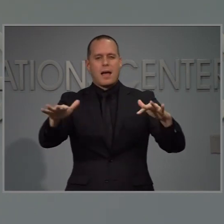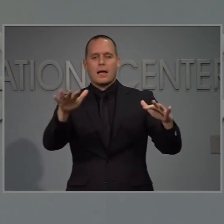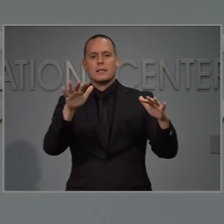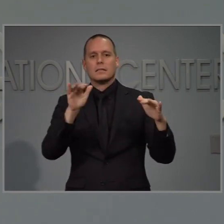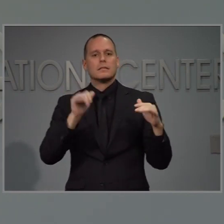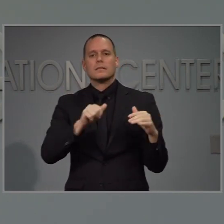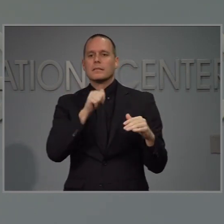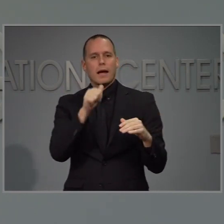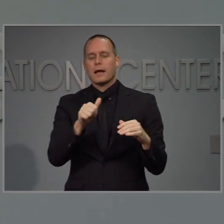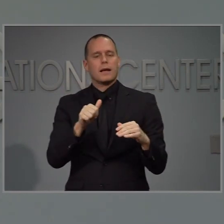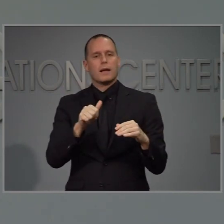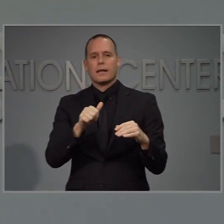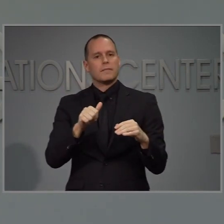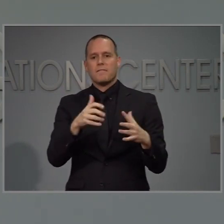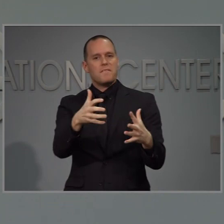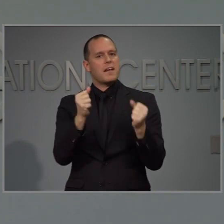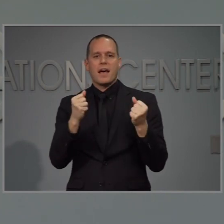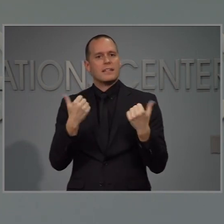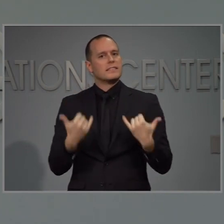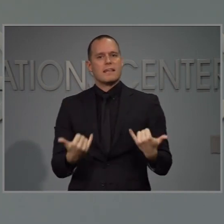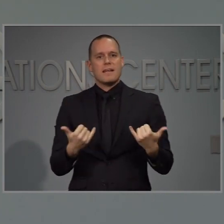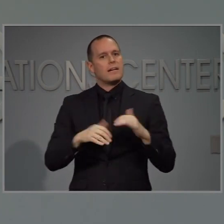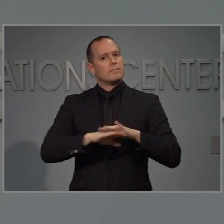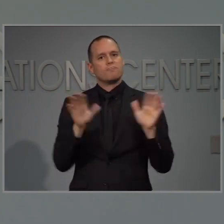que yo he mencionado anteriormente, se está llevando